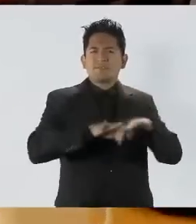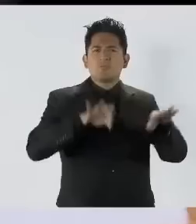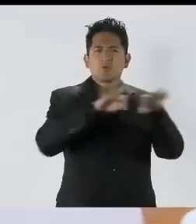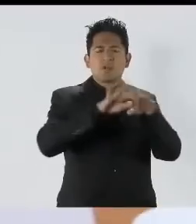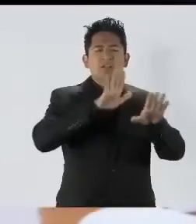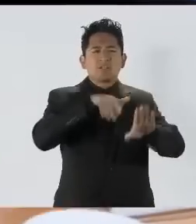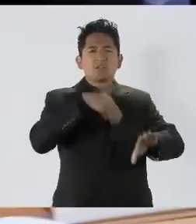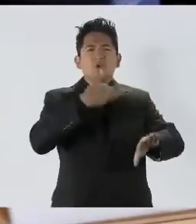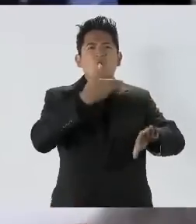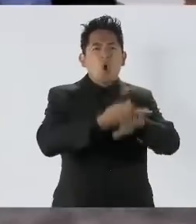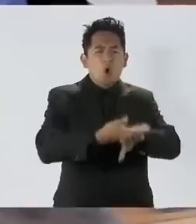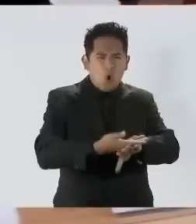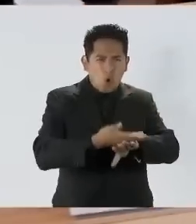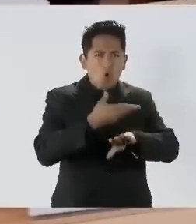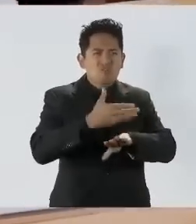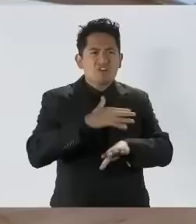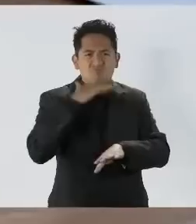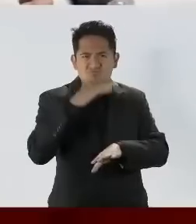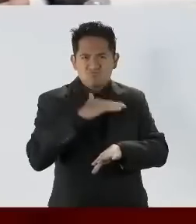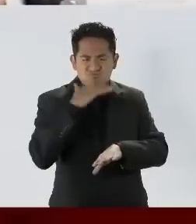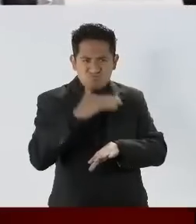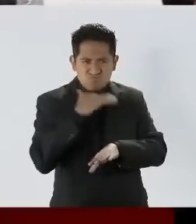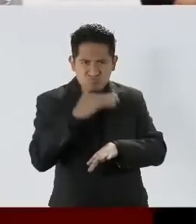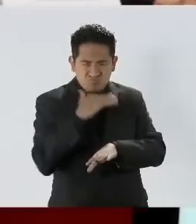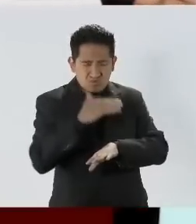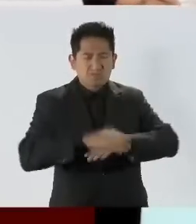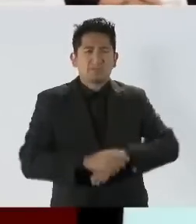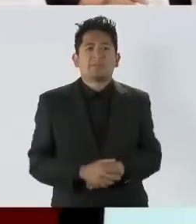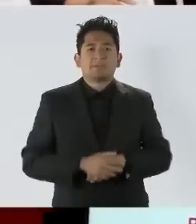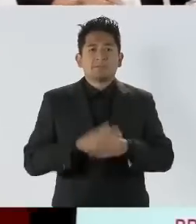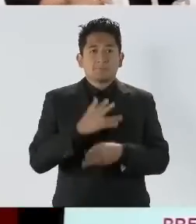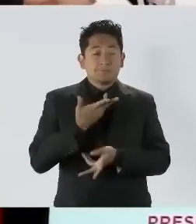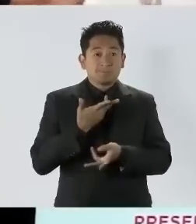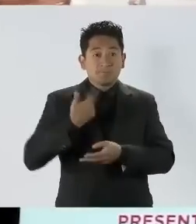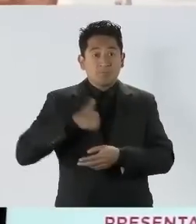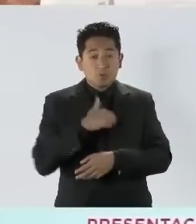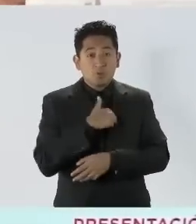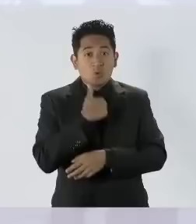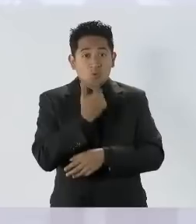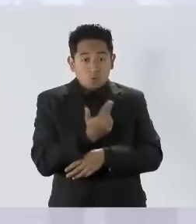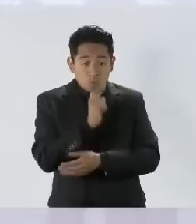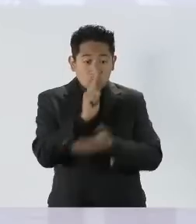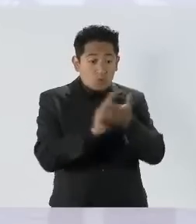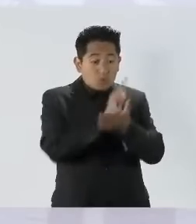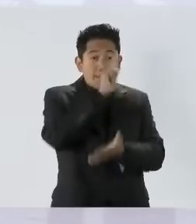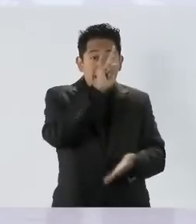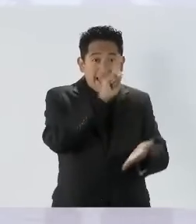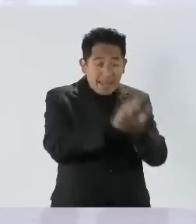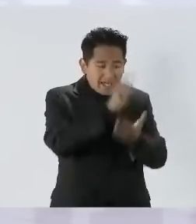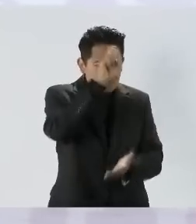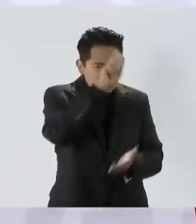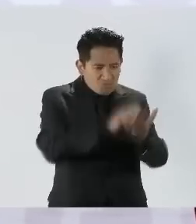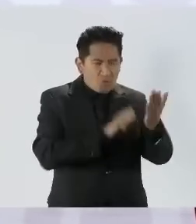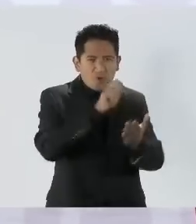en este aspecto logramos hacer reformas legislativas Gracias diputados y diputadas